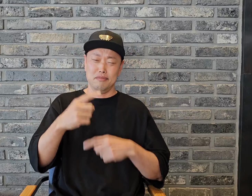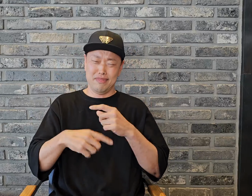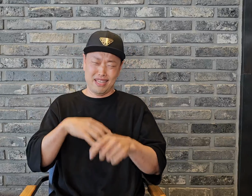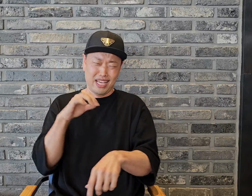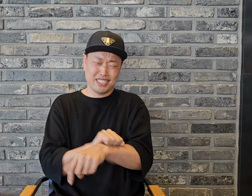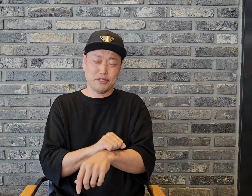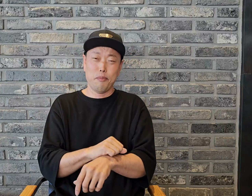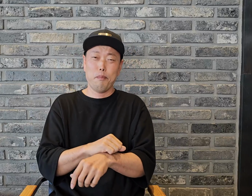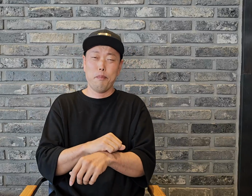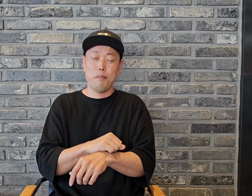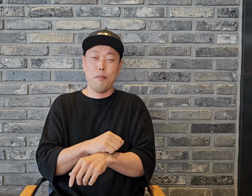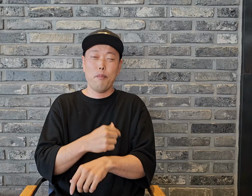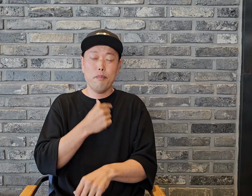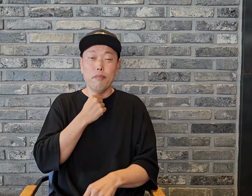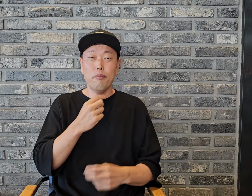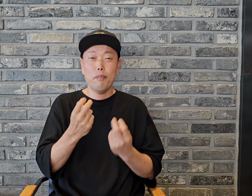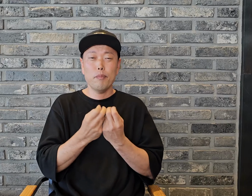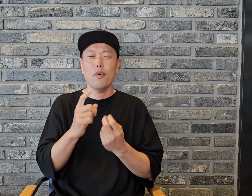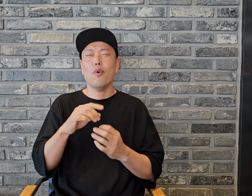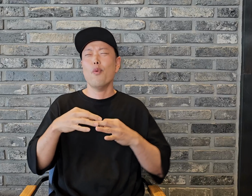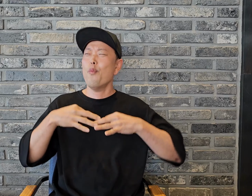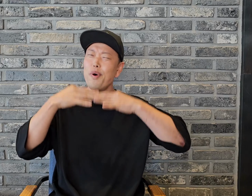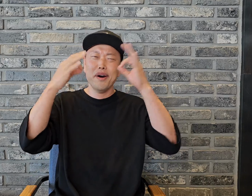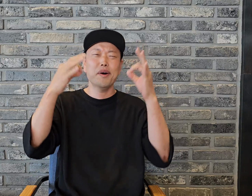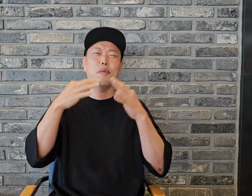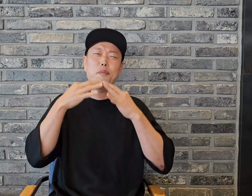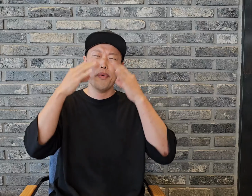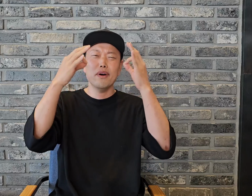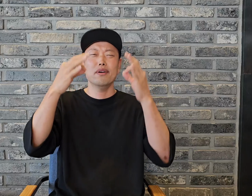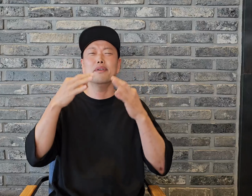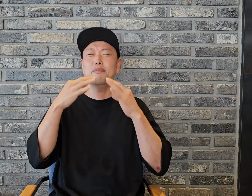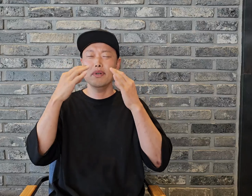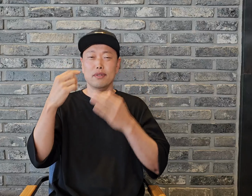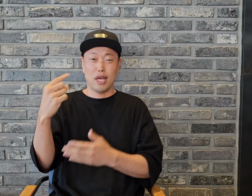。 望むなら、 頑張ればいい。